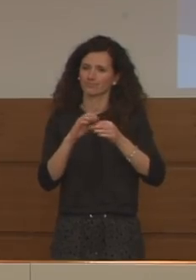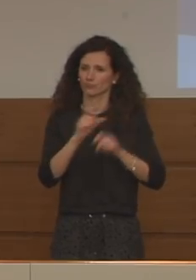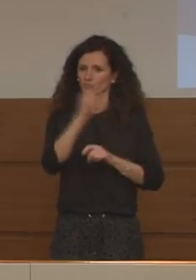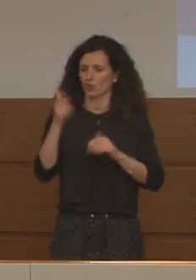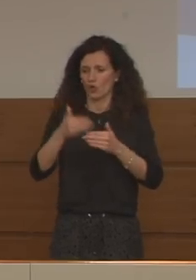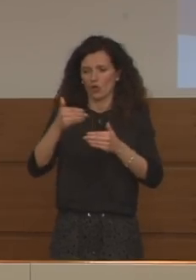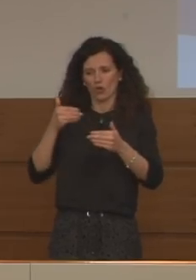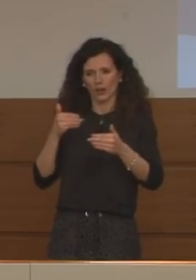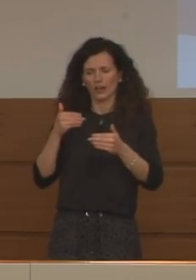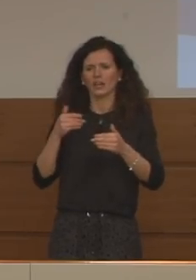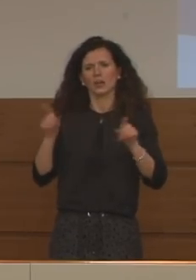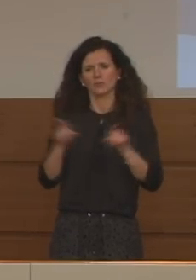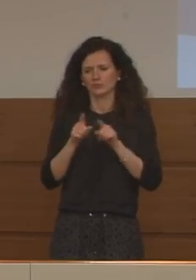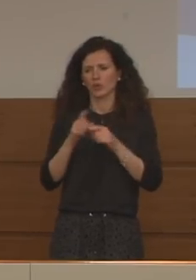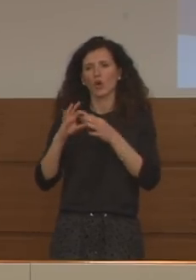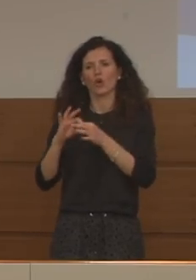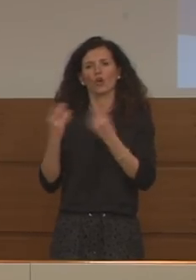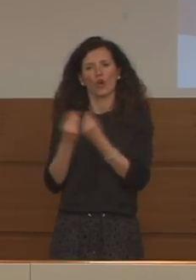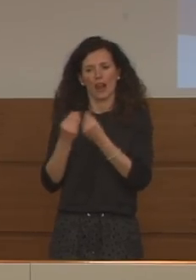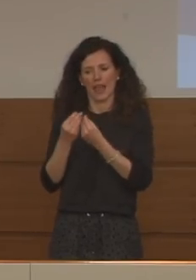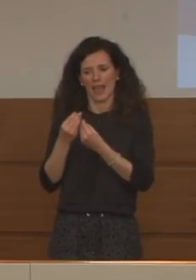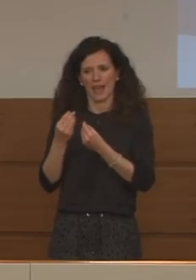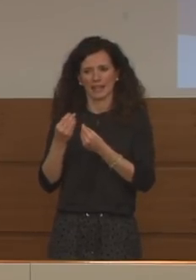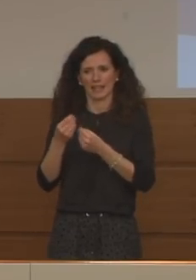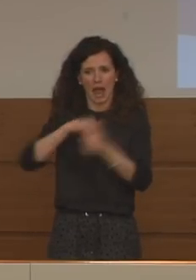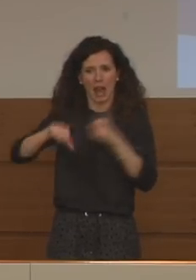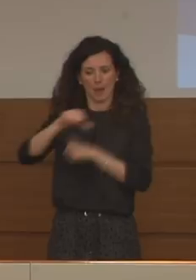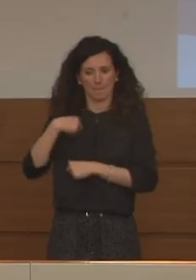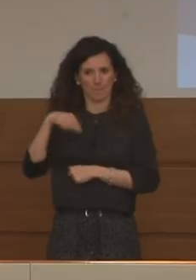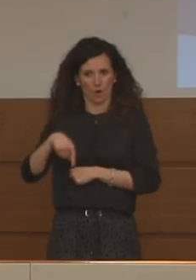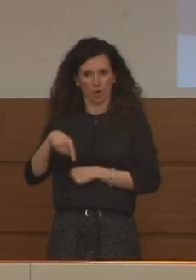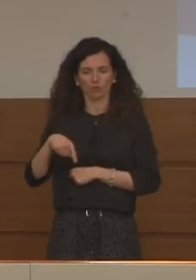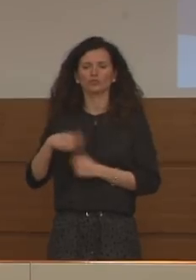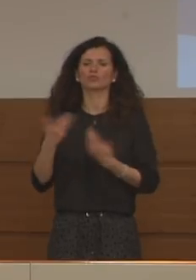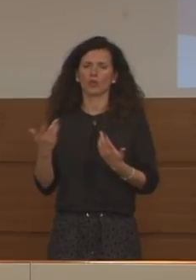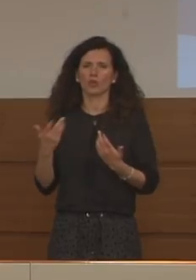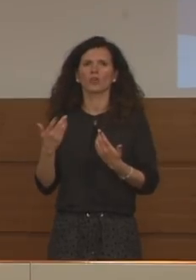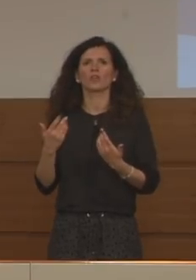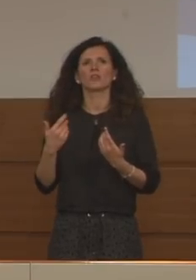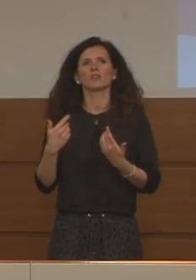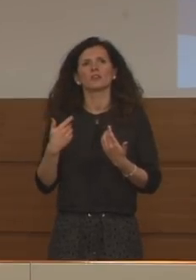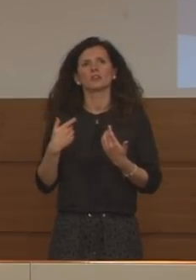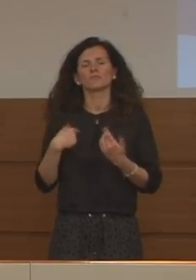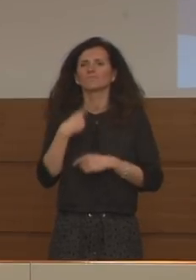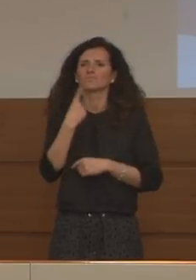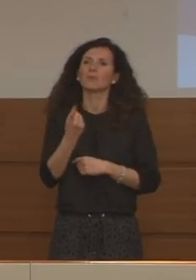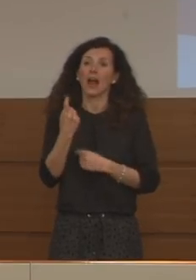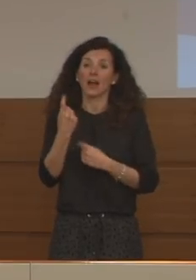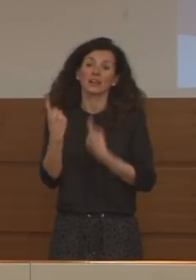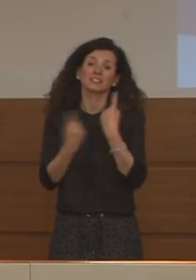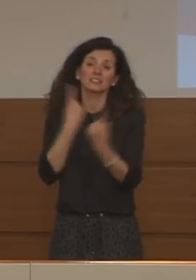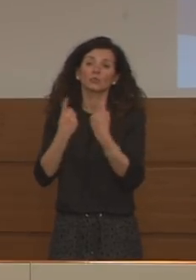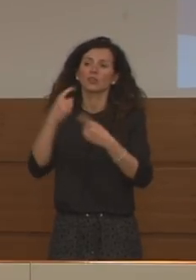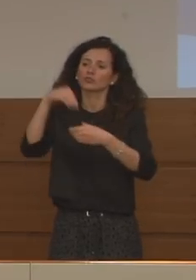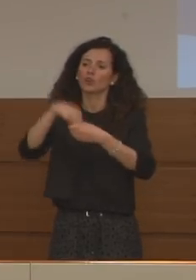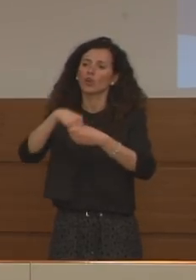precedentemente, il passaggio invece territoriale o se vogliamo la parte domiciliare. Questo è un altro degli elementi